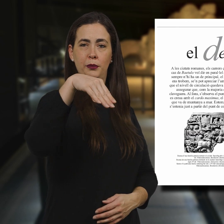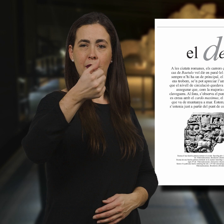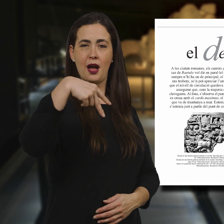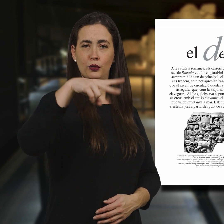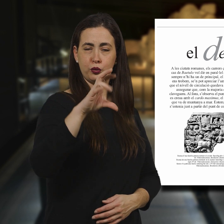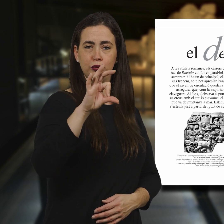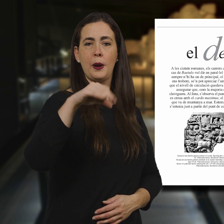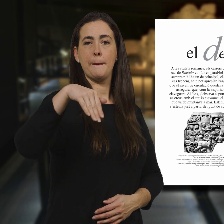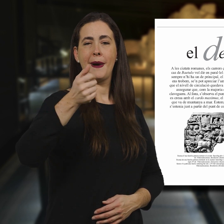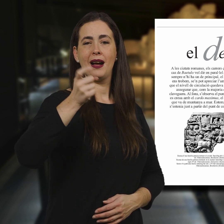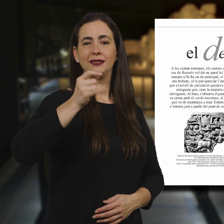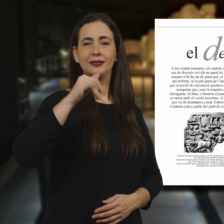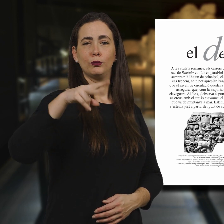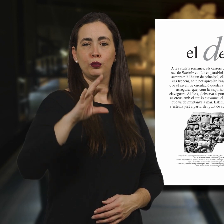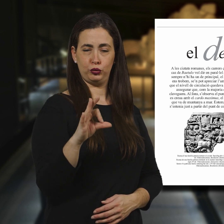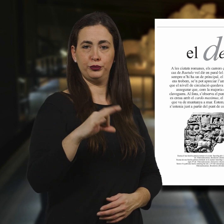El "decumanus maximus"